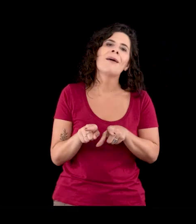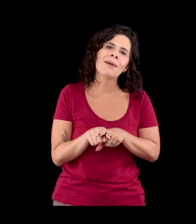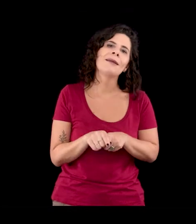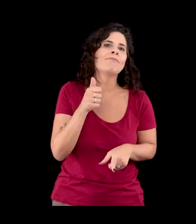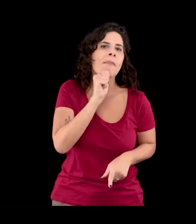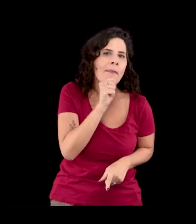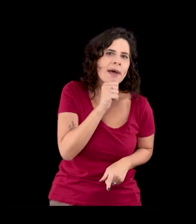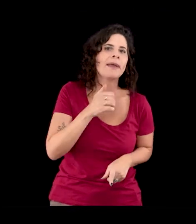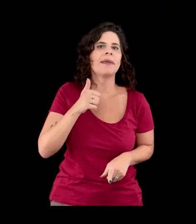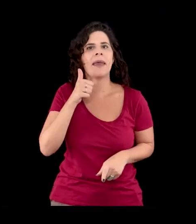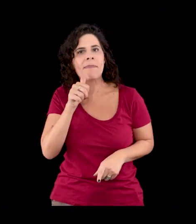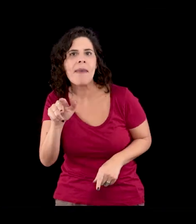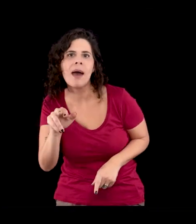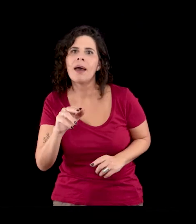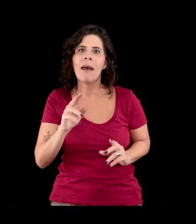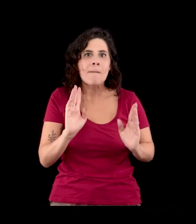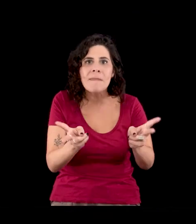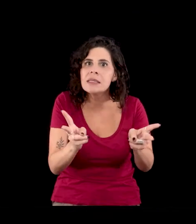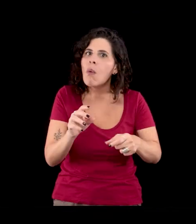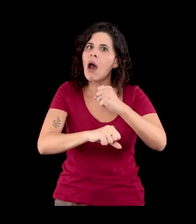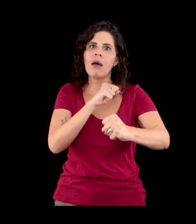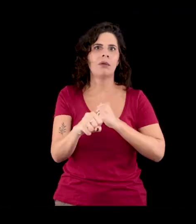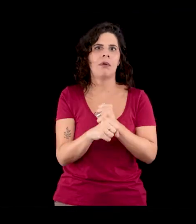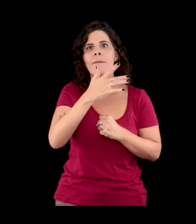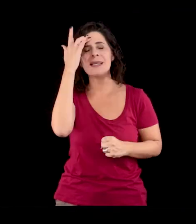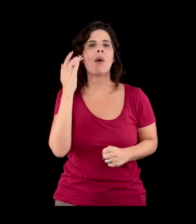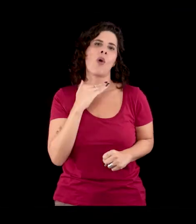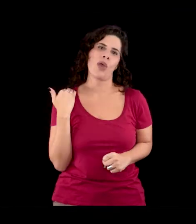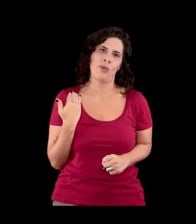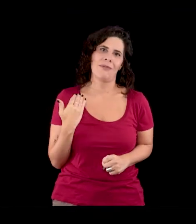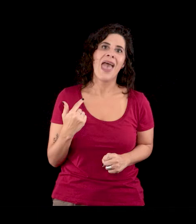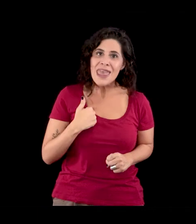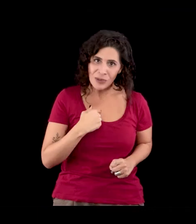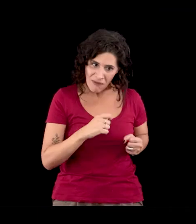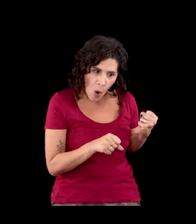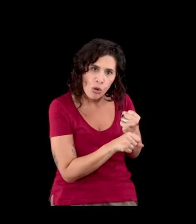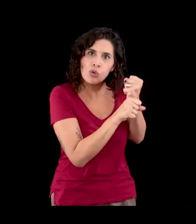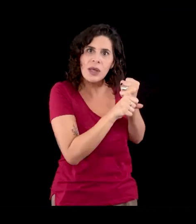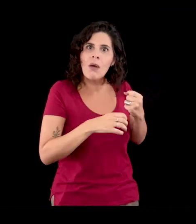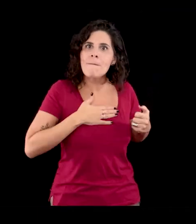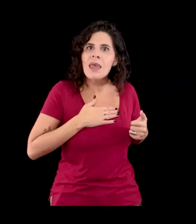e também perdi a minha mãe e minha irmã, tudo no mesmo ano. E eu estava construindo a galeria